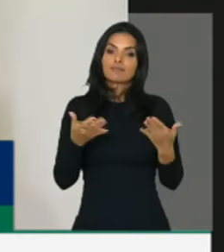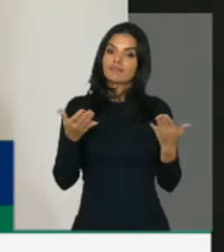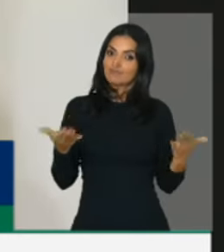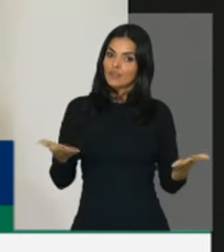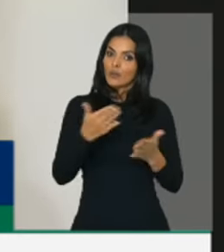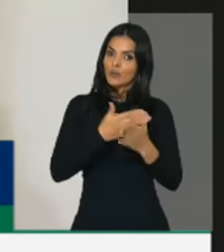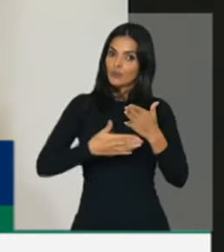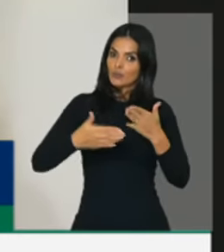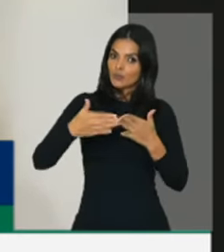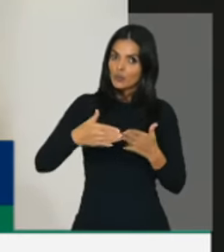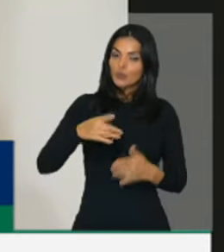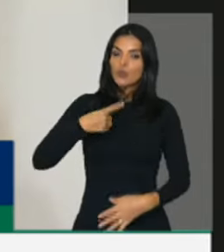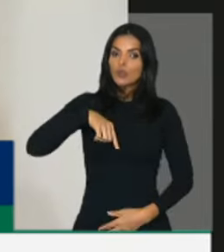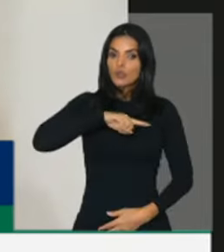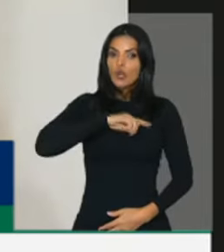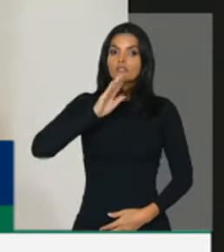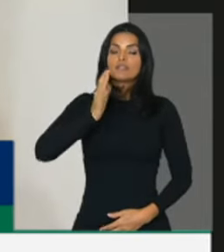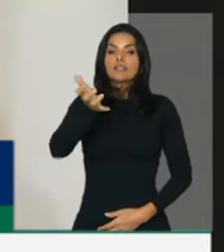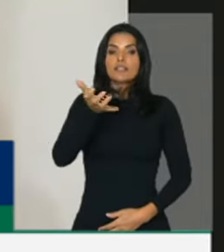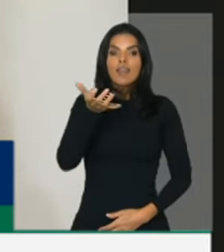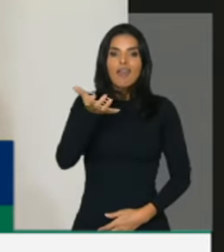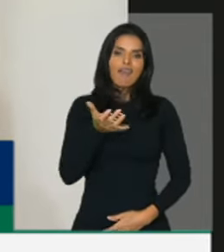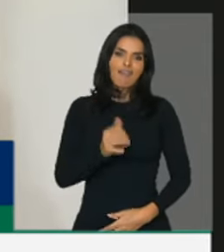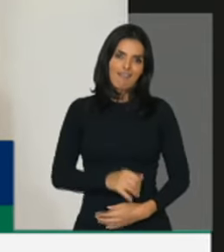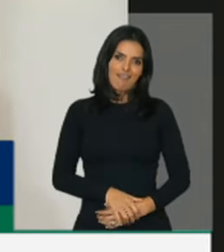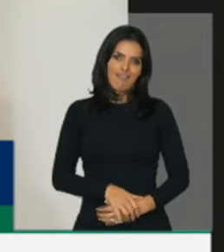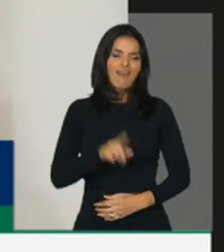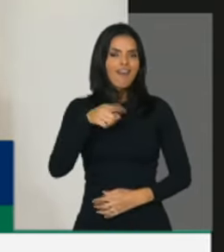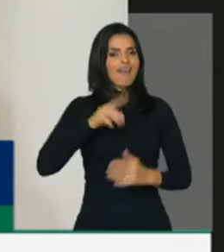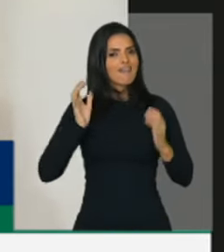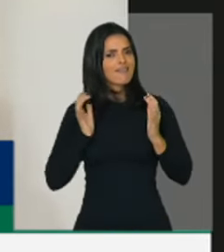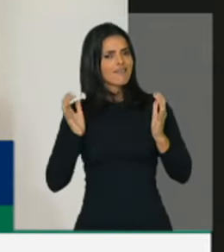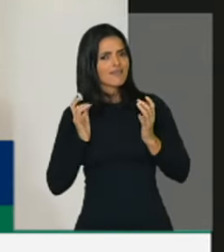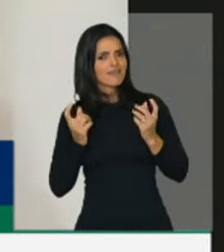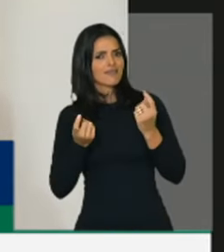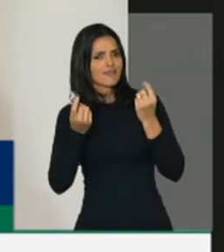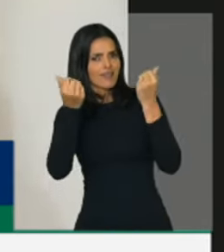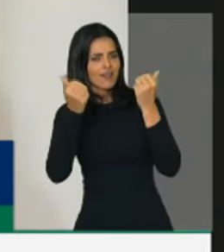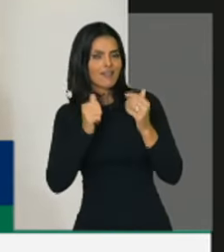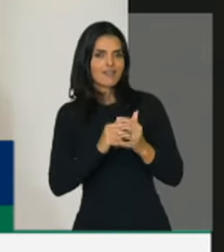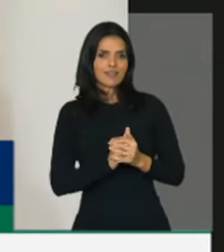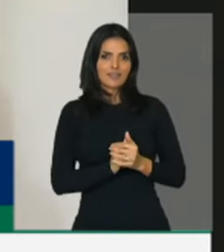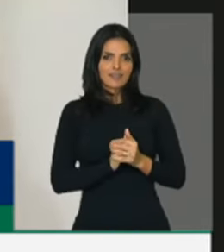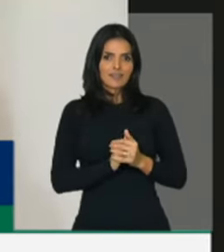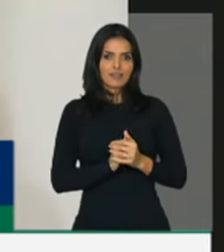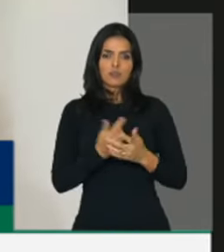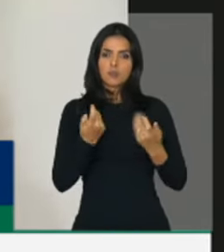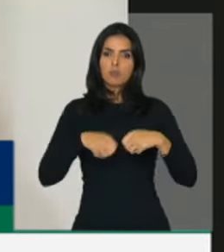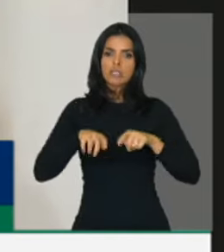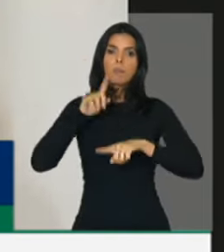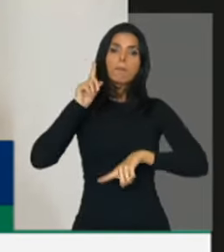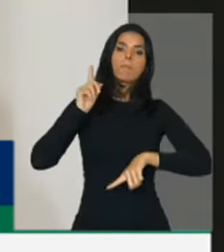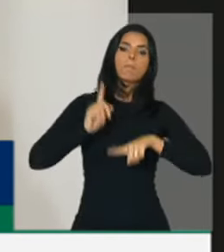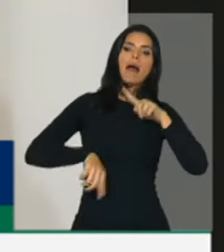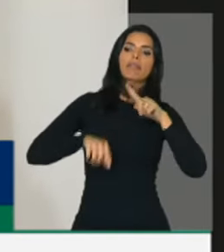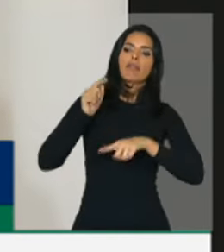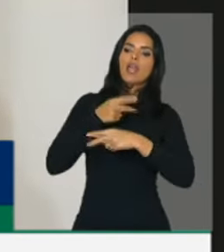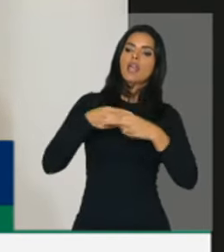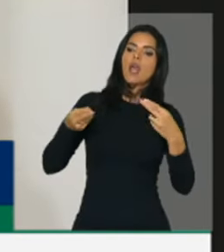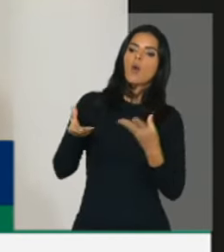DIA, É TER RIQUEZA, SE NÃO RIQUEZA MATERIAL, MAS TAMBÉM RIQUEZA ESPIRITUAL. PRECISAMOS